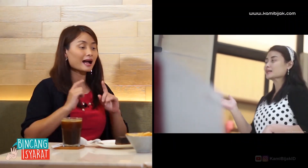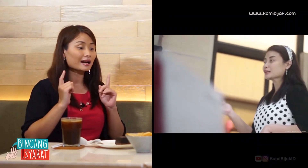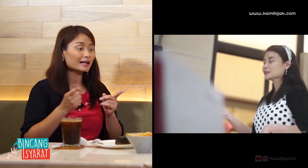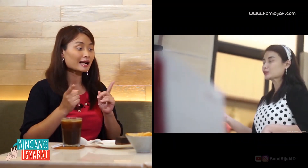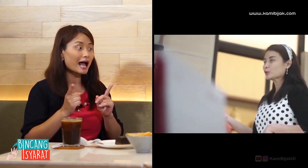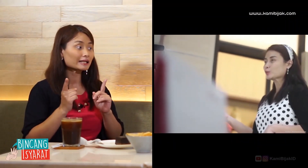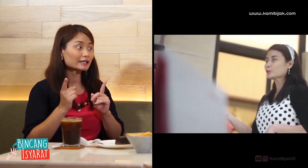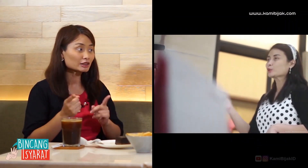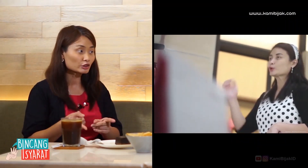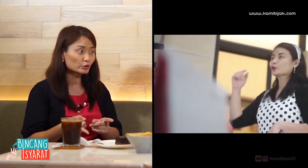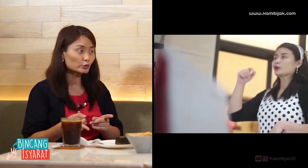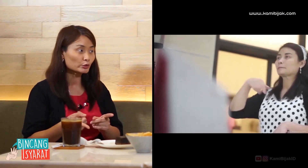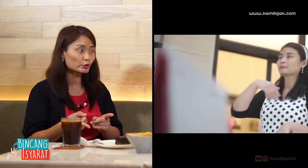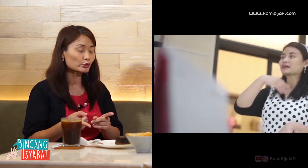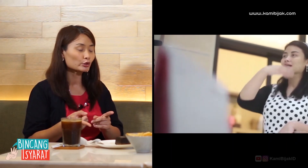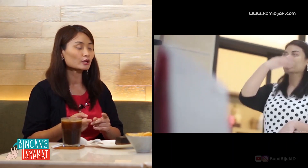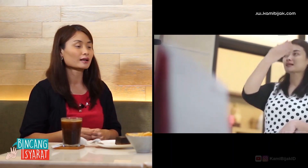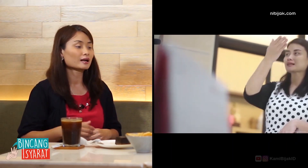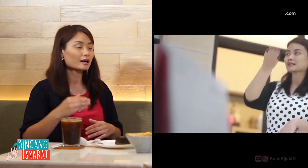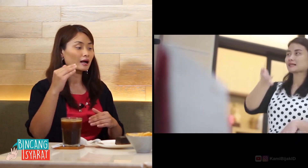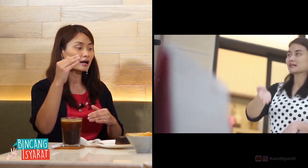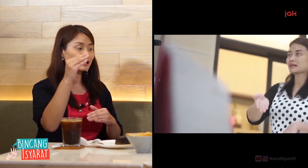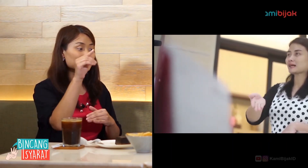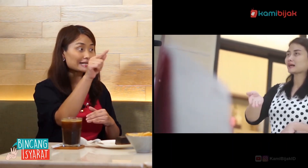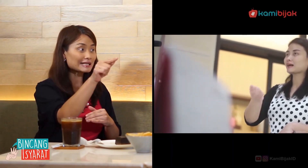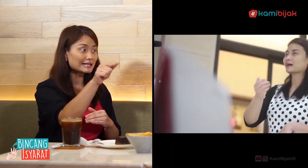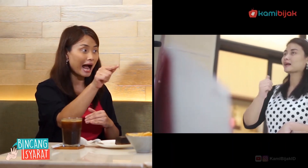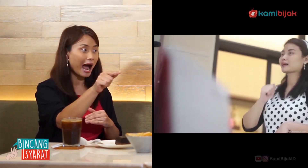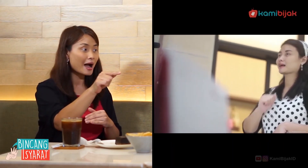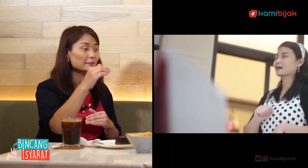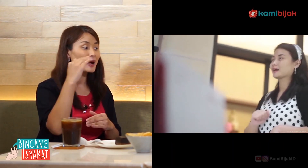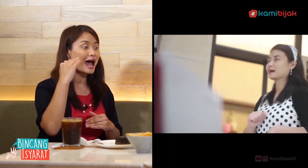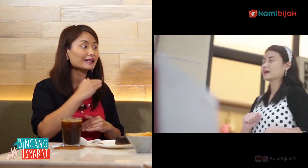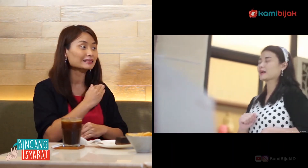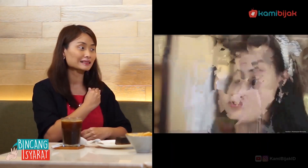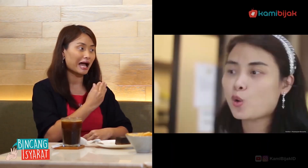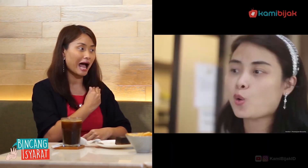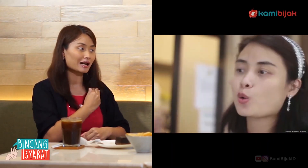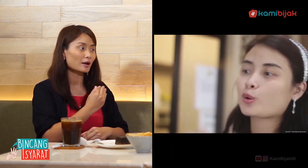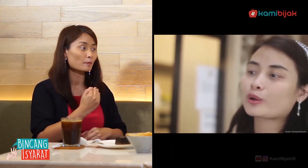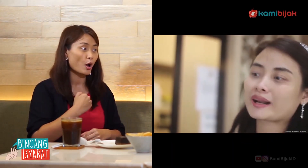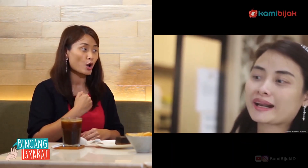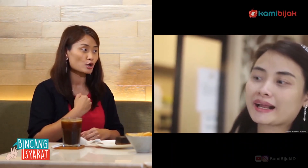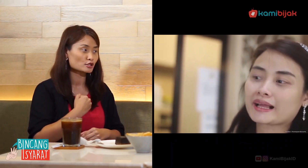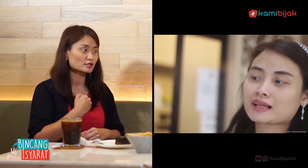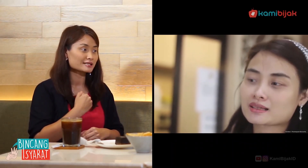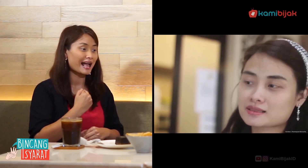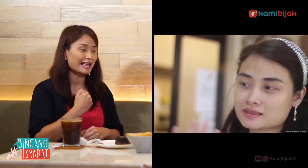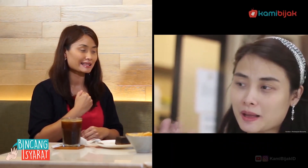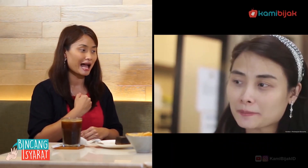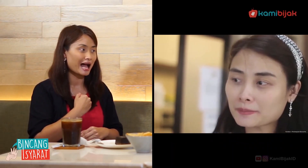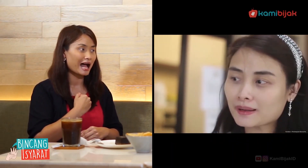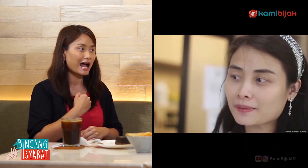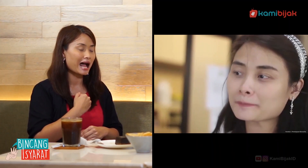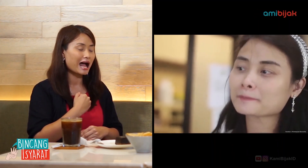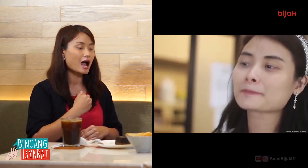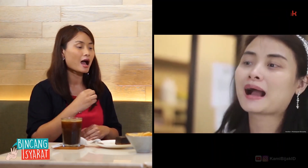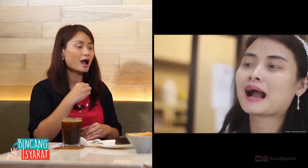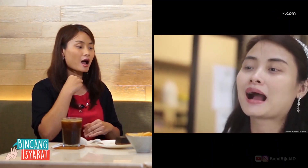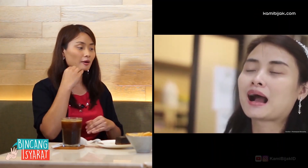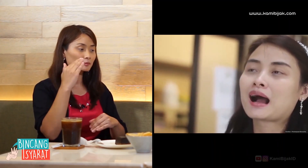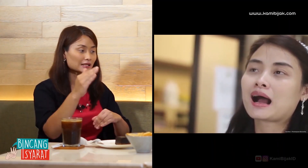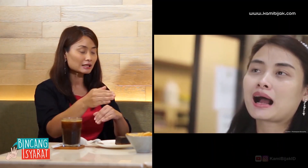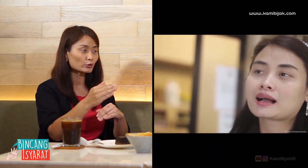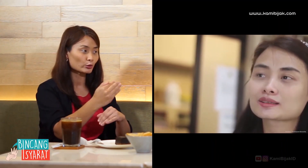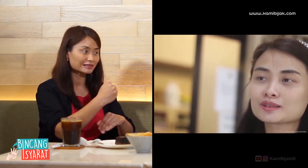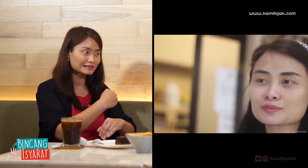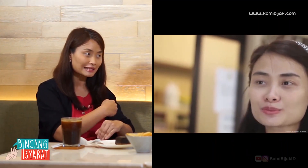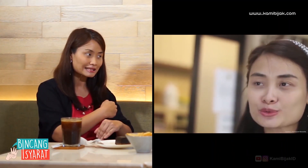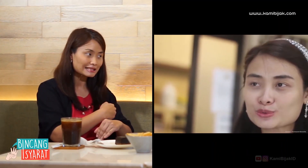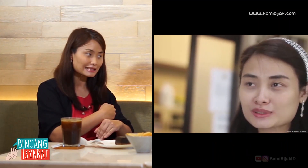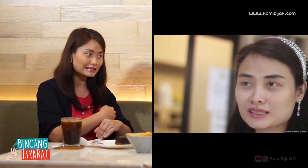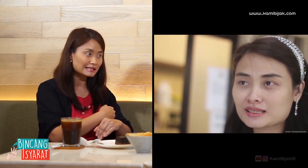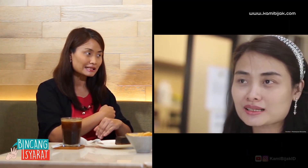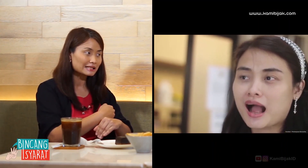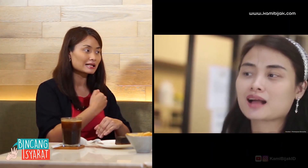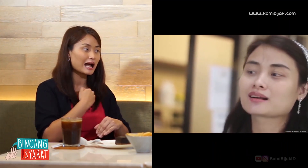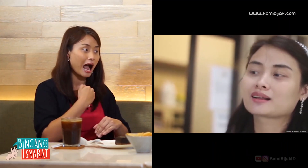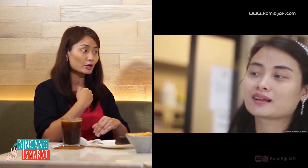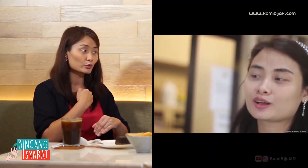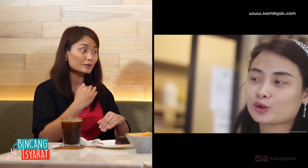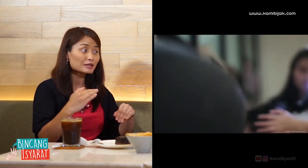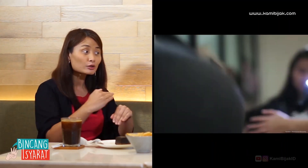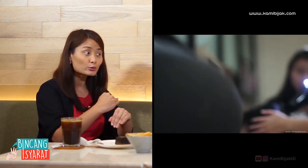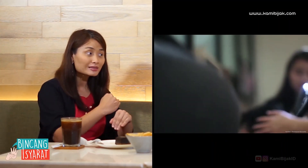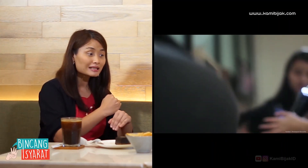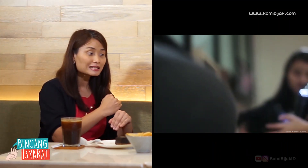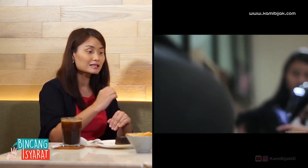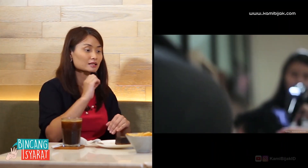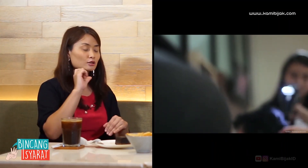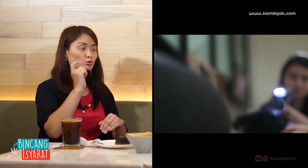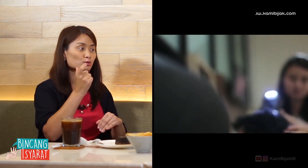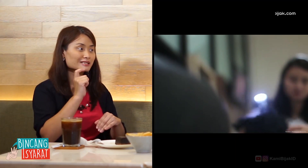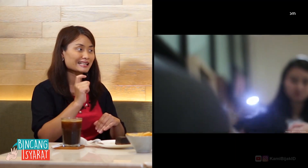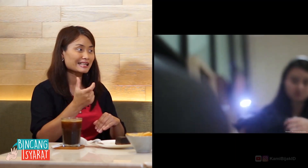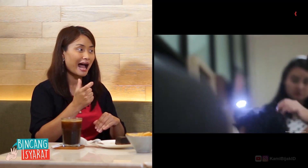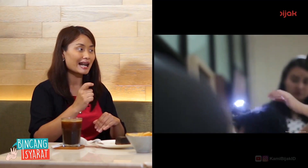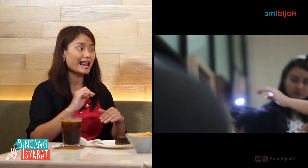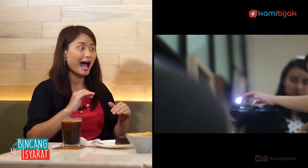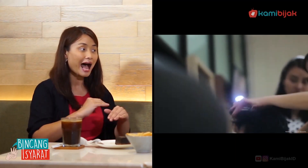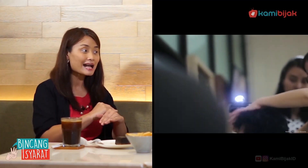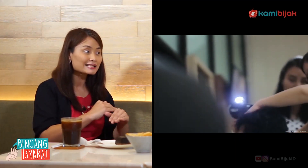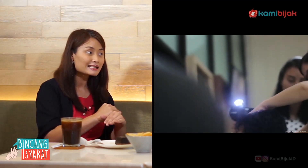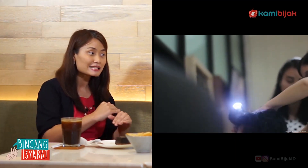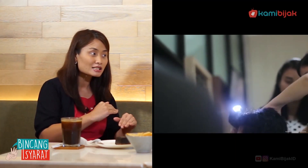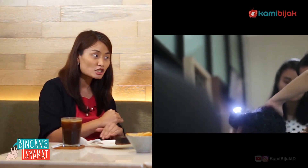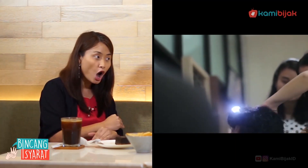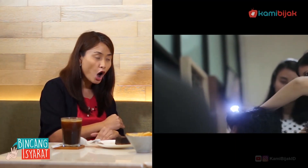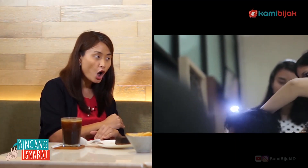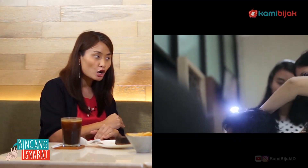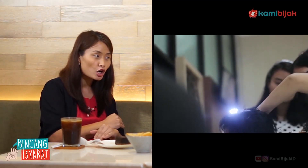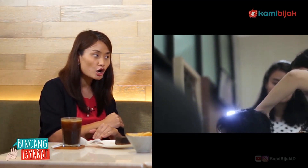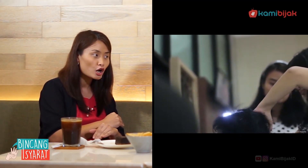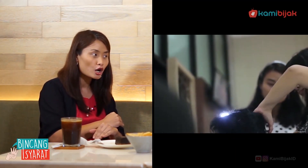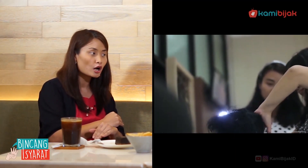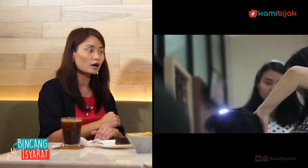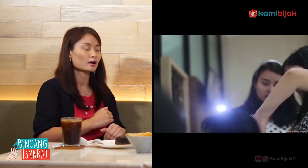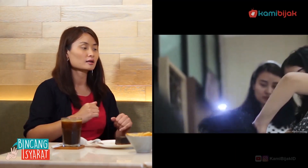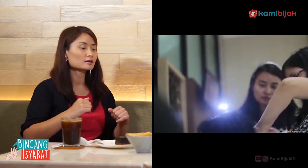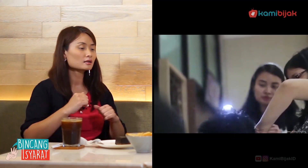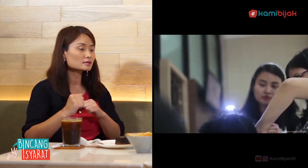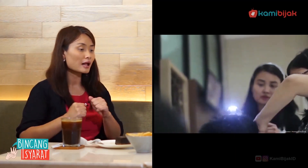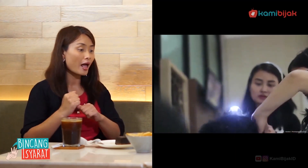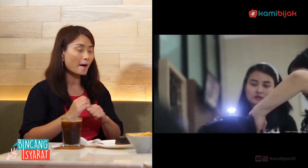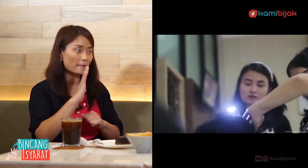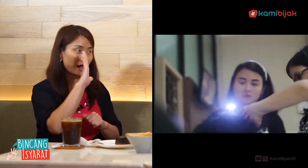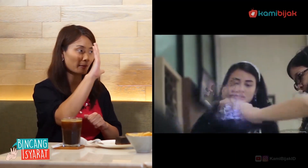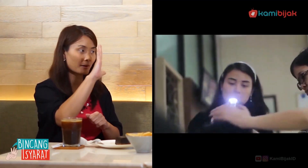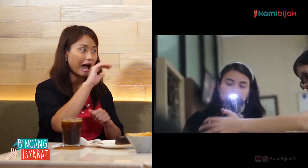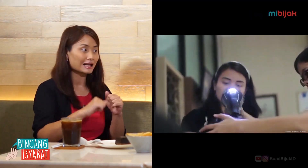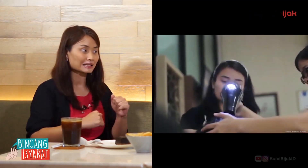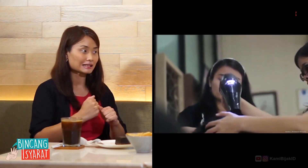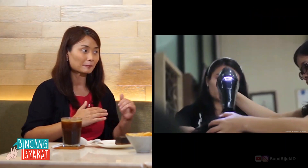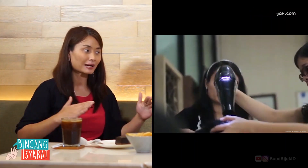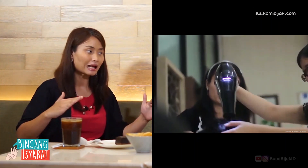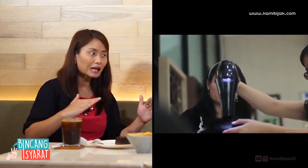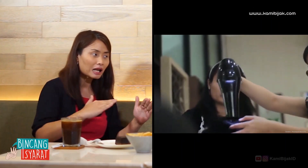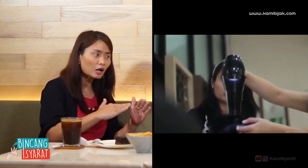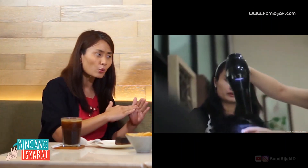Karena itu dia mantan bos saya mengikutkan aku ikuti ujian asesor selama 5 hari penuh.